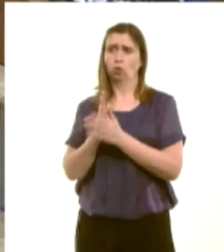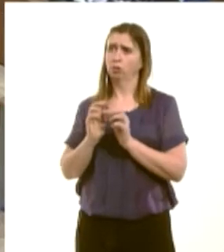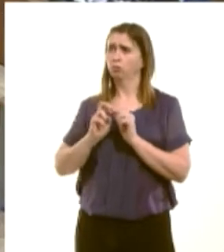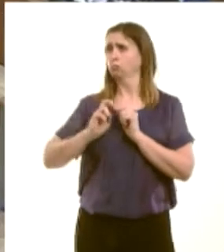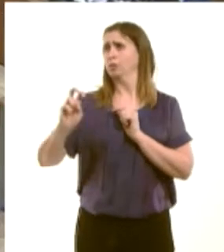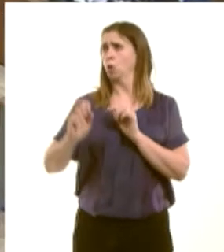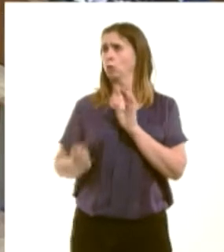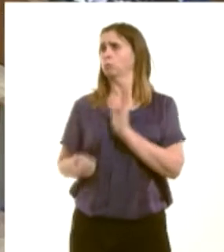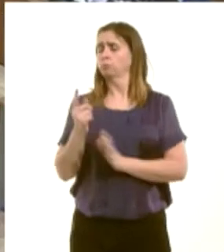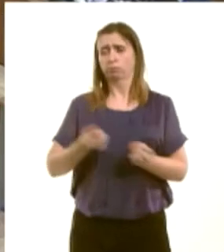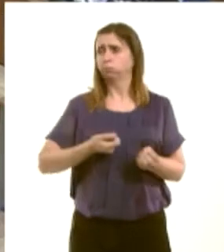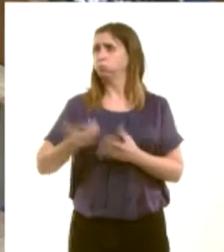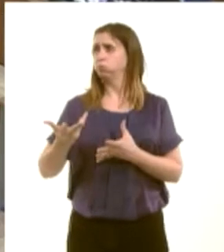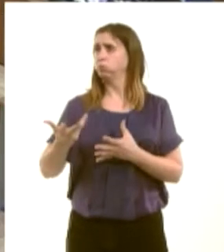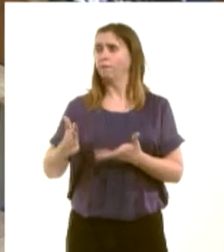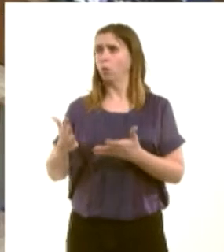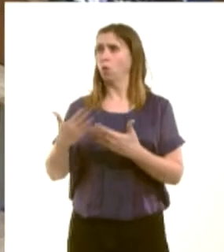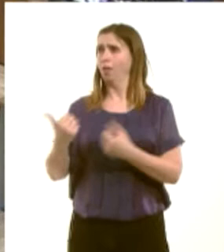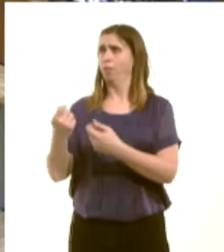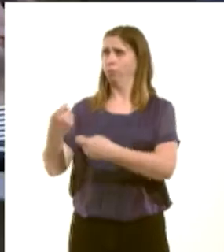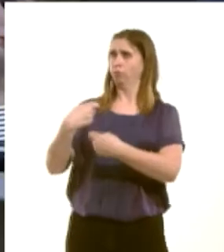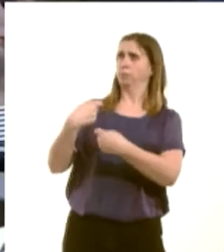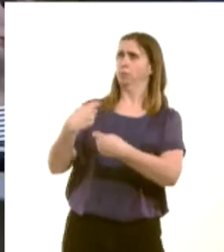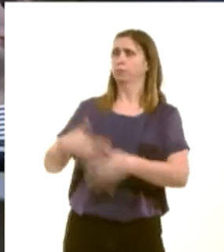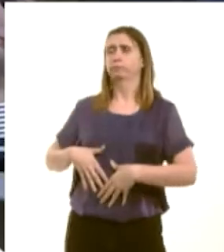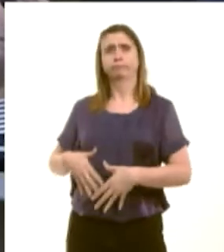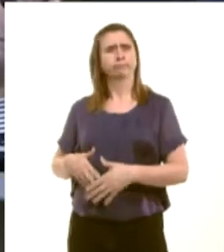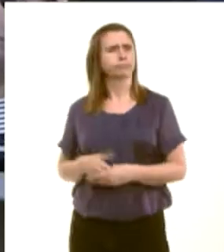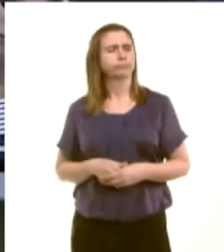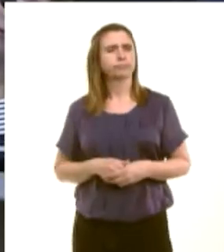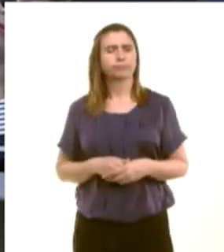Mae Asiant Cefnffyrdd Gogledd a Chanolbarth Cymru yn ddiweddar wedi cyhoeddi eu bod nhw